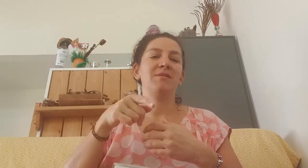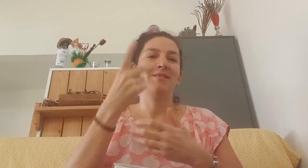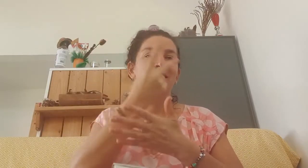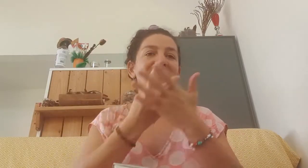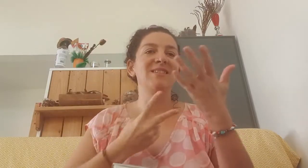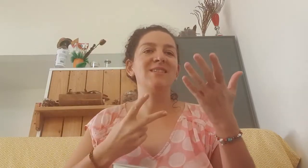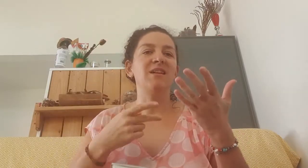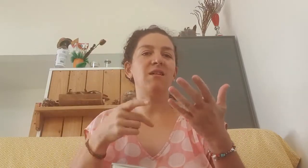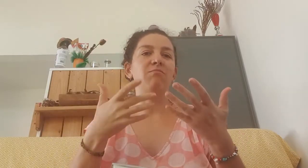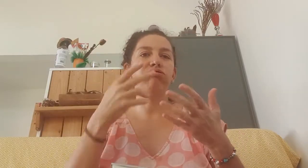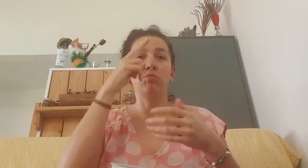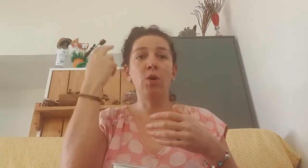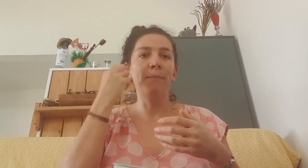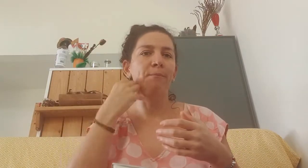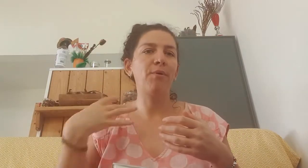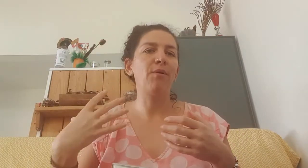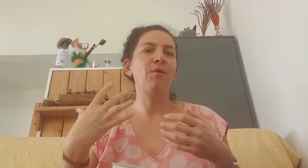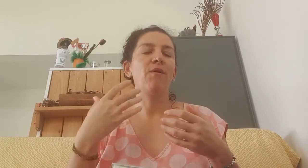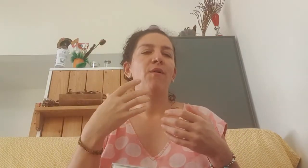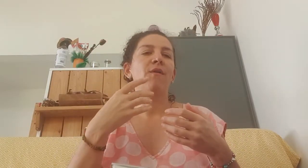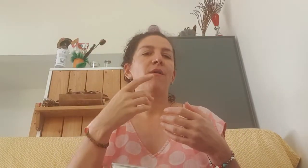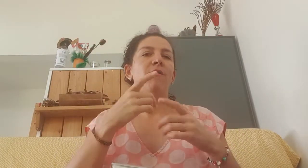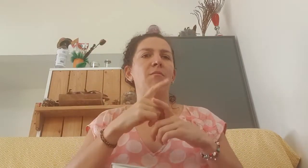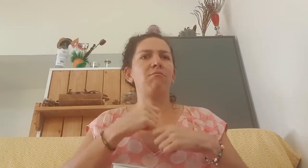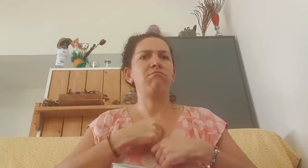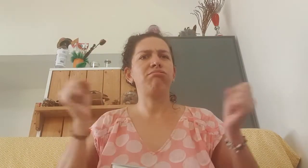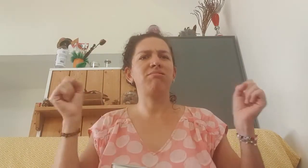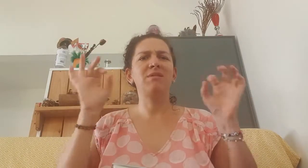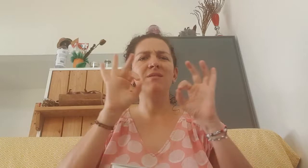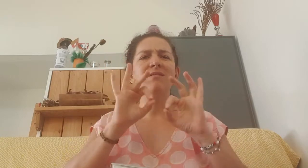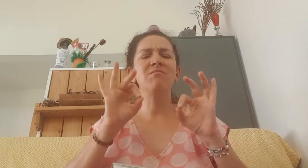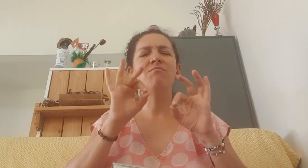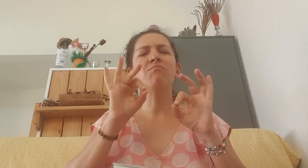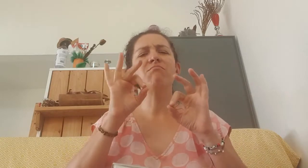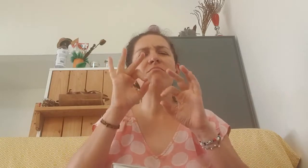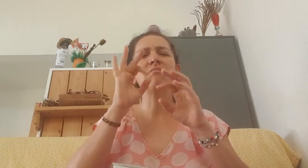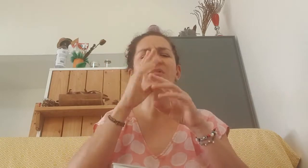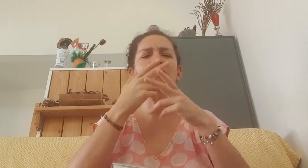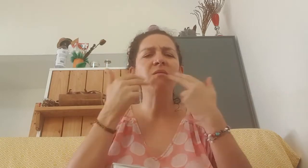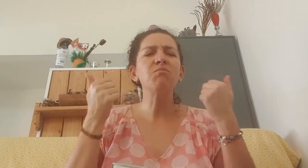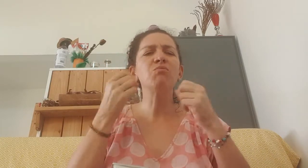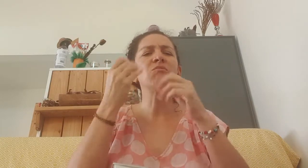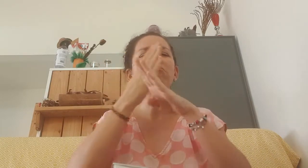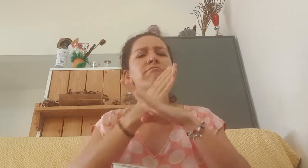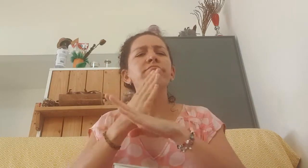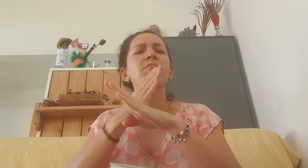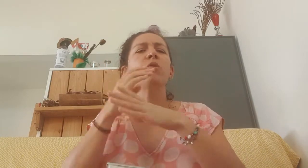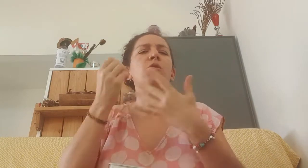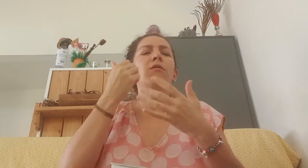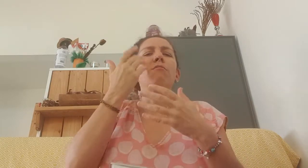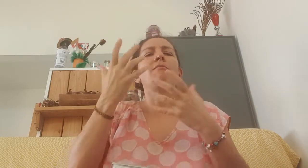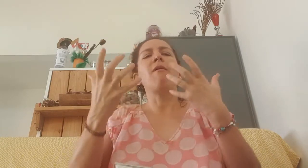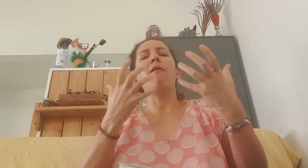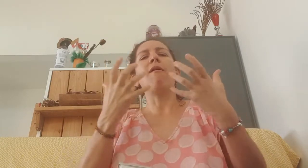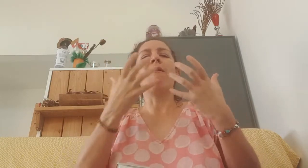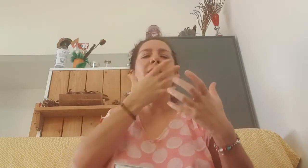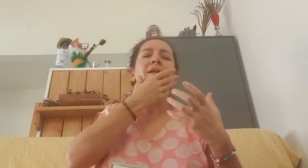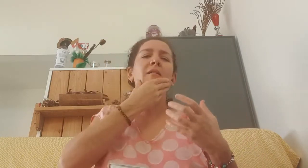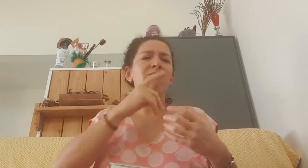Les dessins sont en noir et blanc. C'est écrit sans tabou, sans mensonge, sans volonté d'idéaliser les choses.